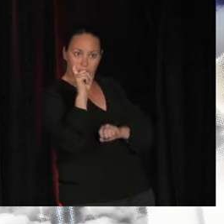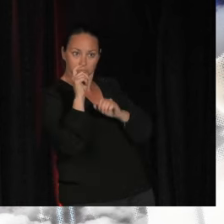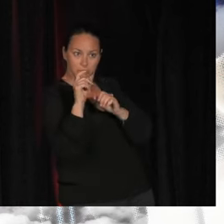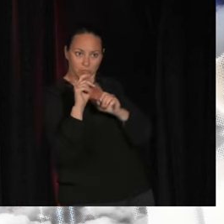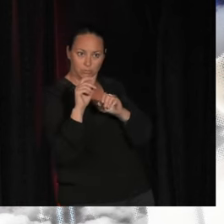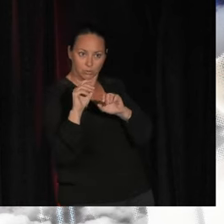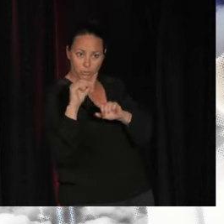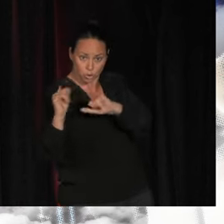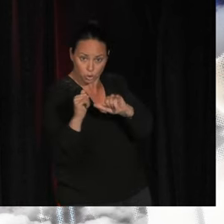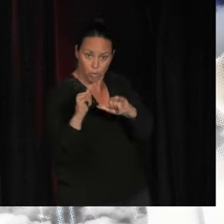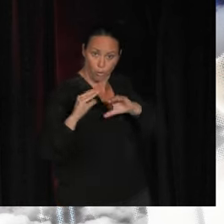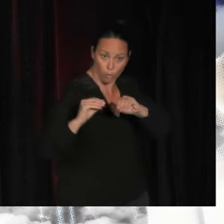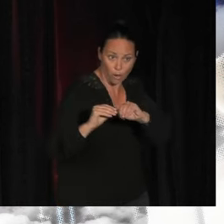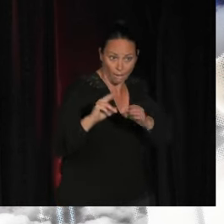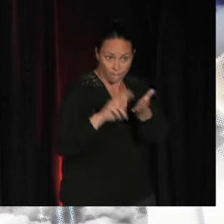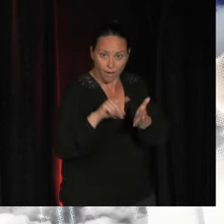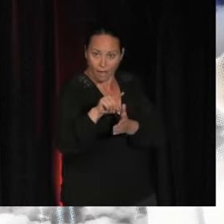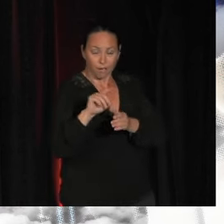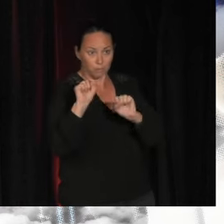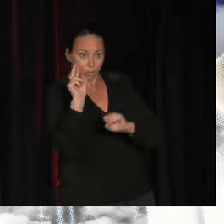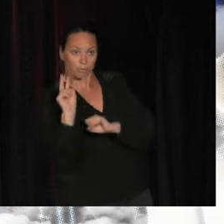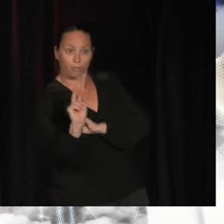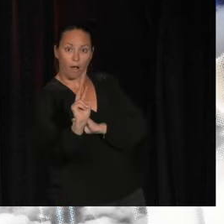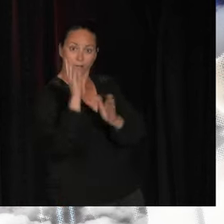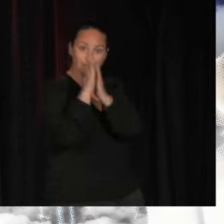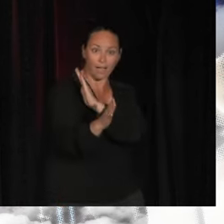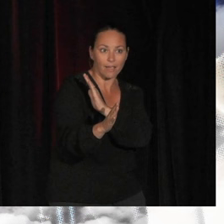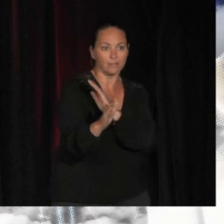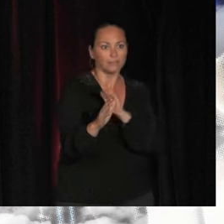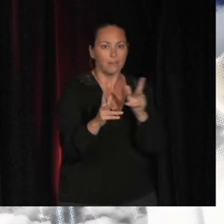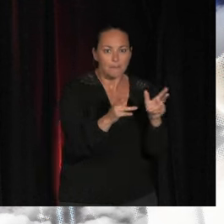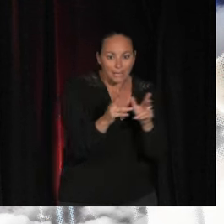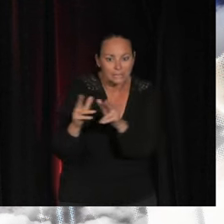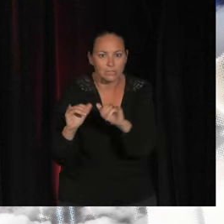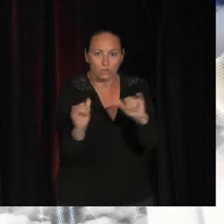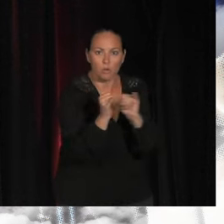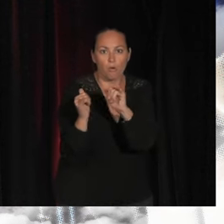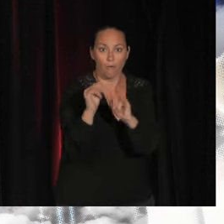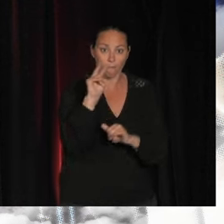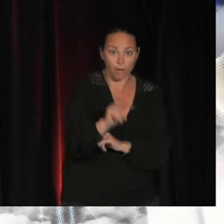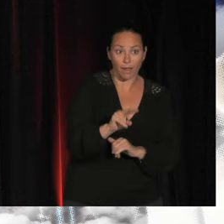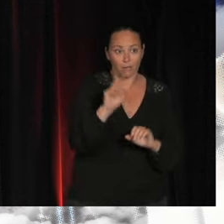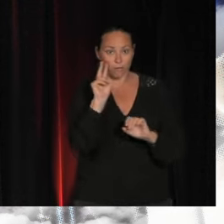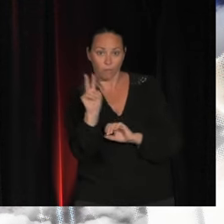et c'est-à-dire que là, tout le monde pouvait commencer à voir des vraies parties d'Overwatch. C'est rigolo parce que du coup, on est en 2015, ça ne fait que trois